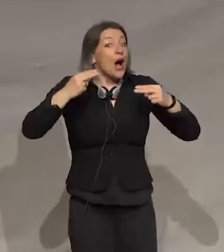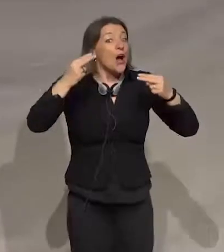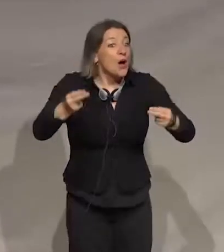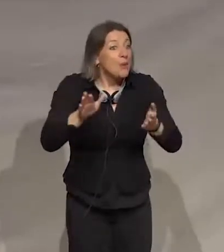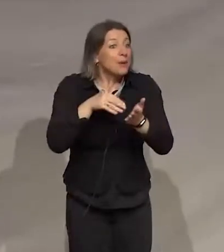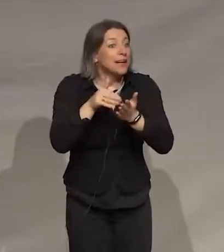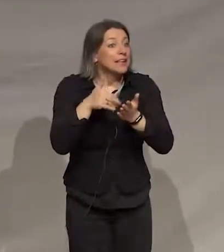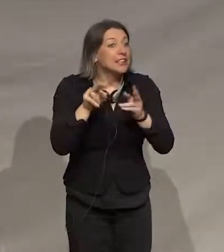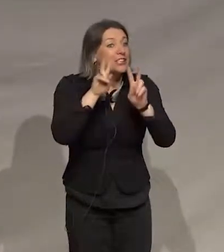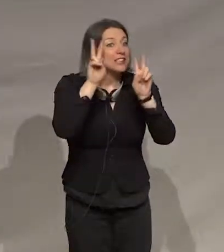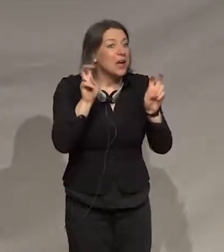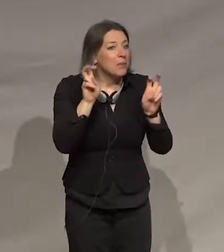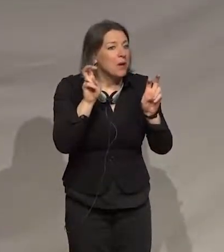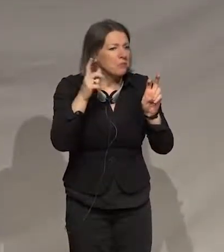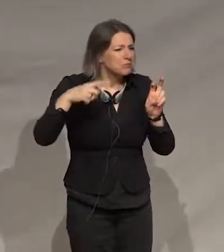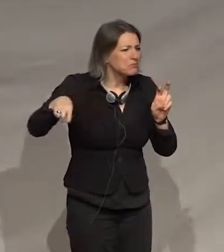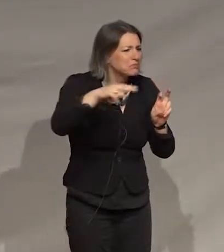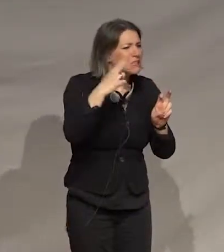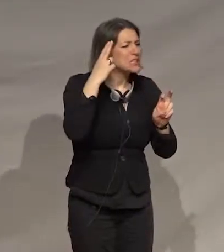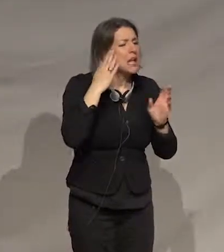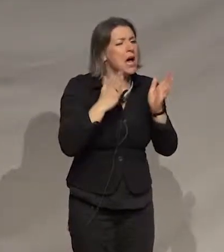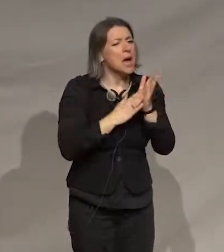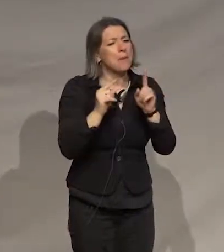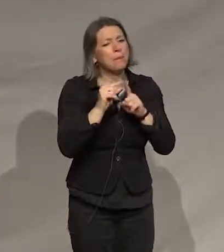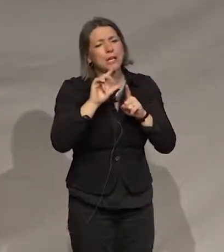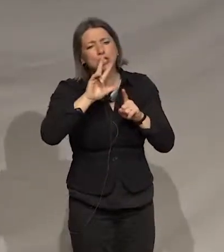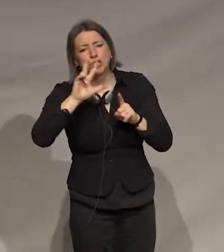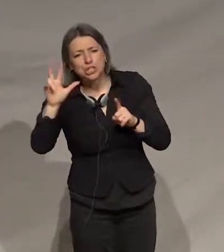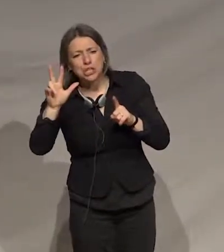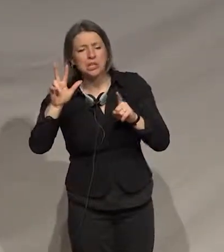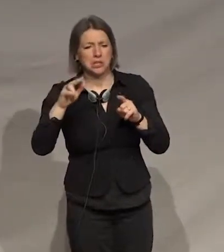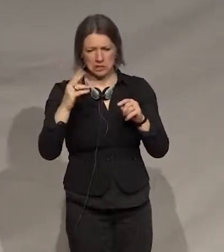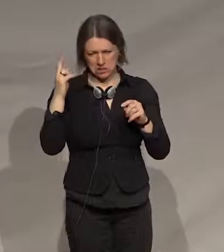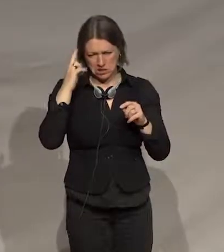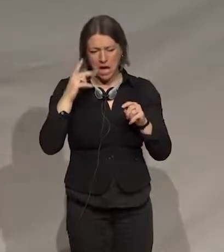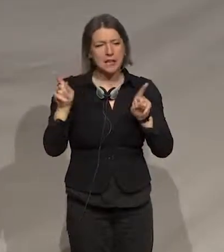Určitě budete dobře znát formát mp3, audioknihy, případně formáty pro elektronické čtečky,